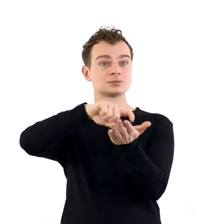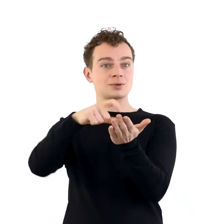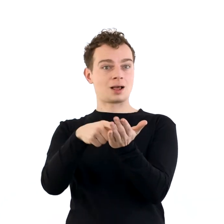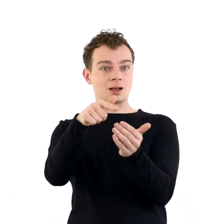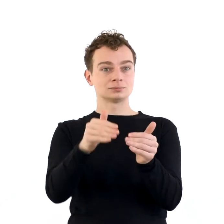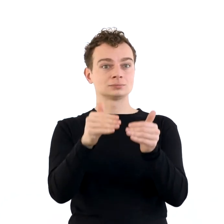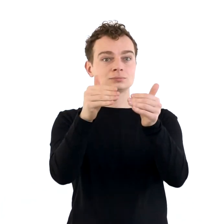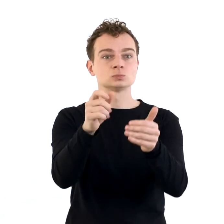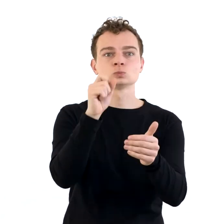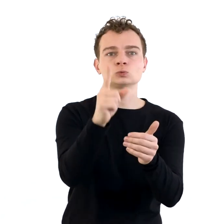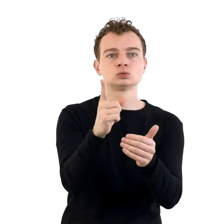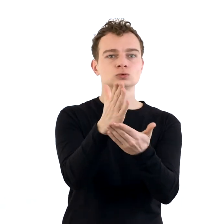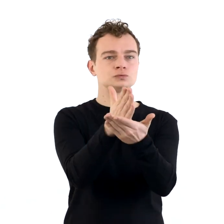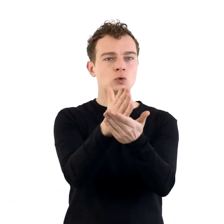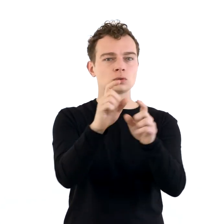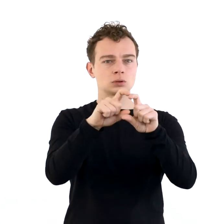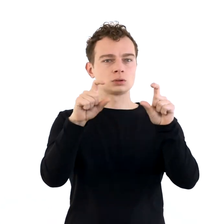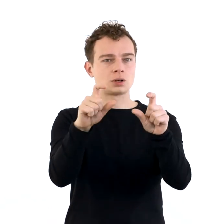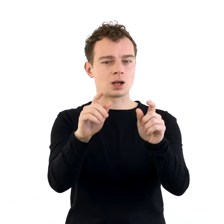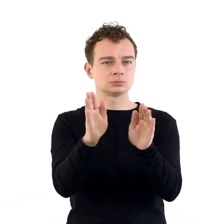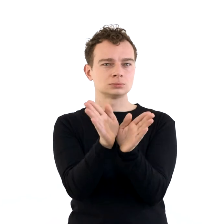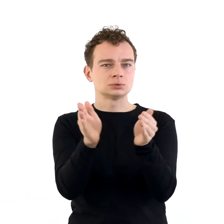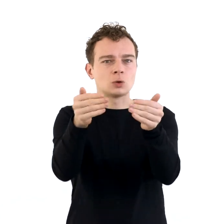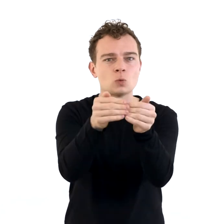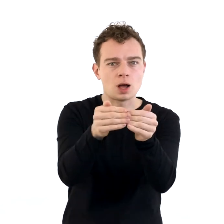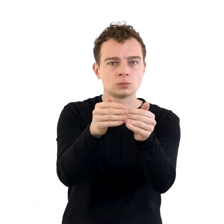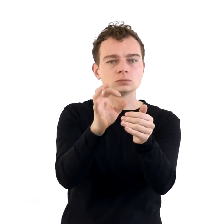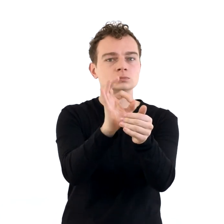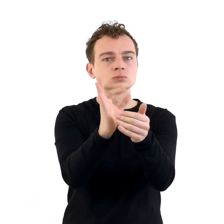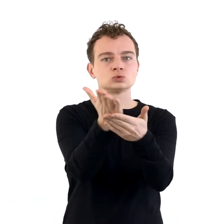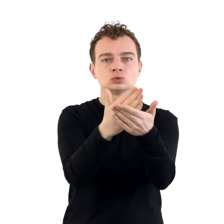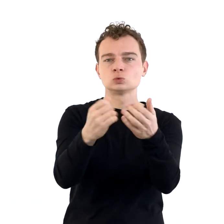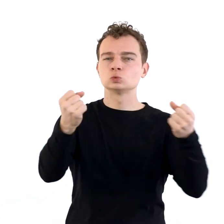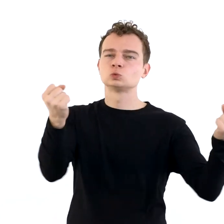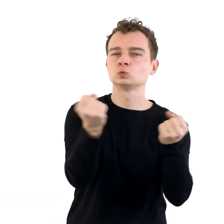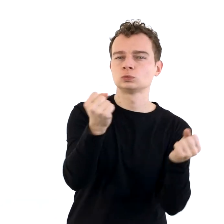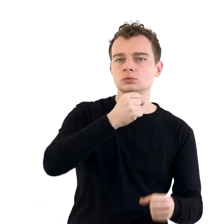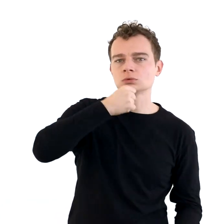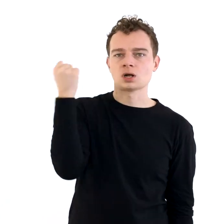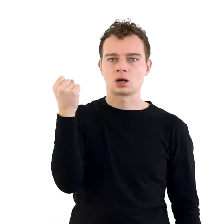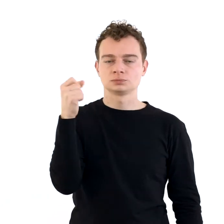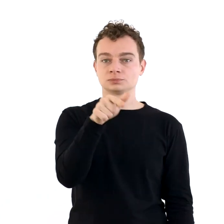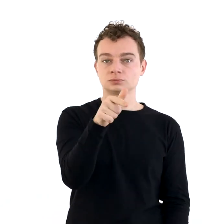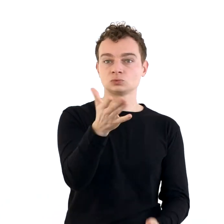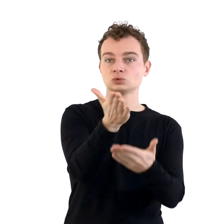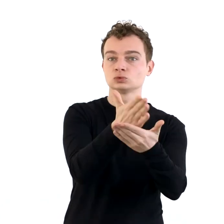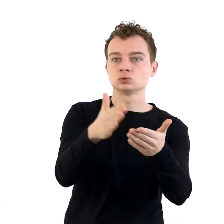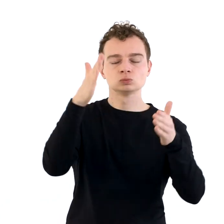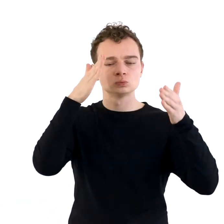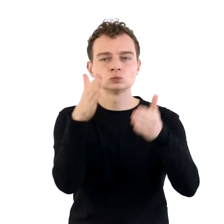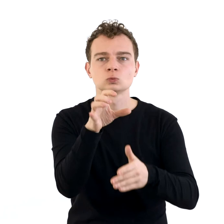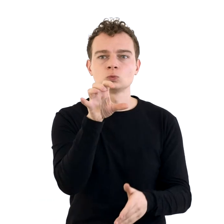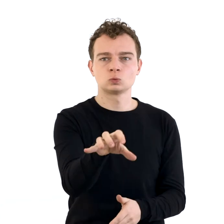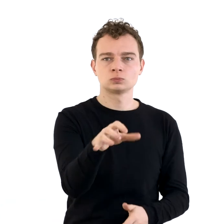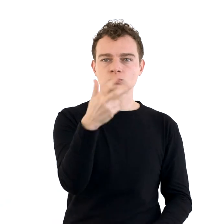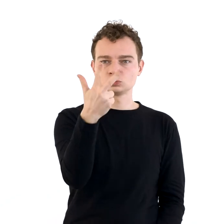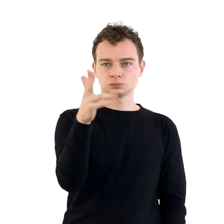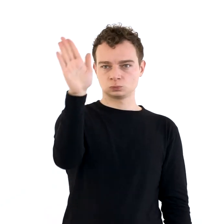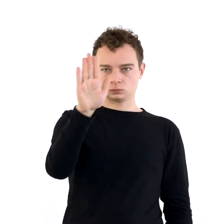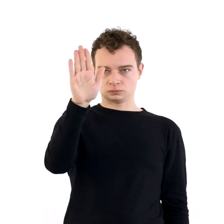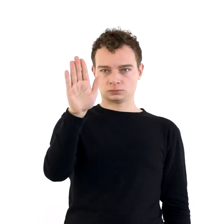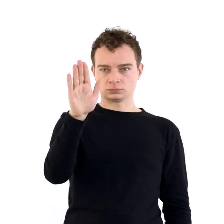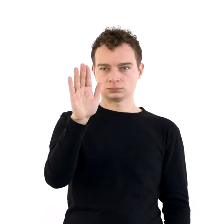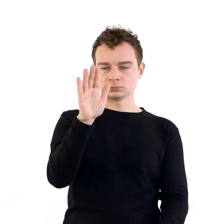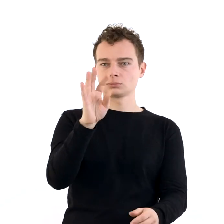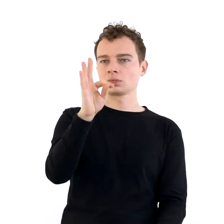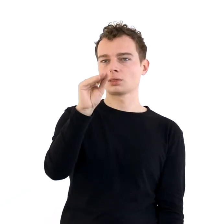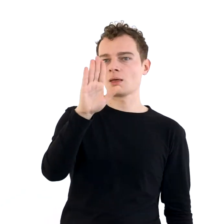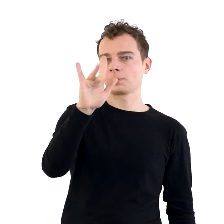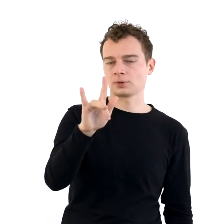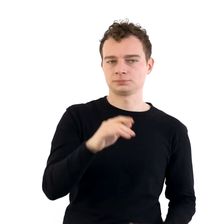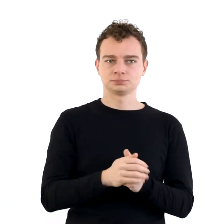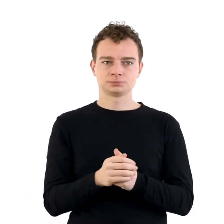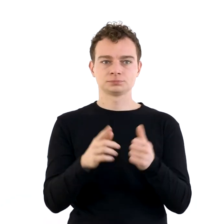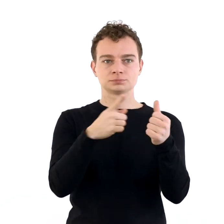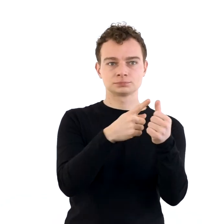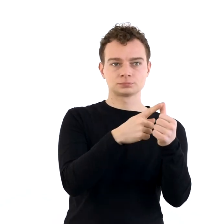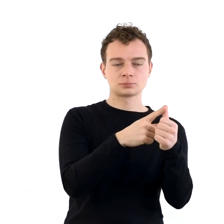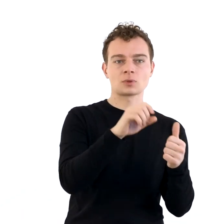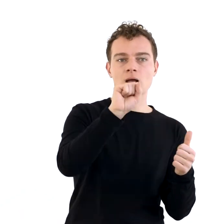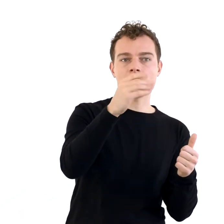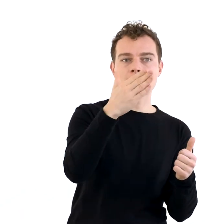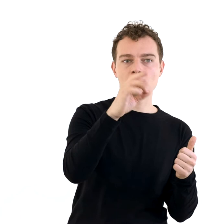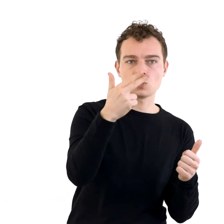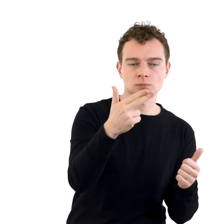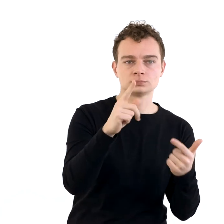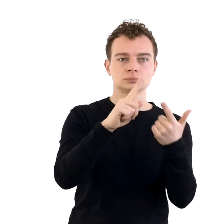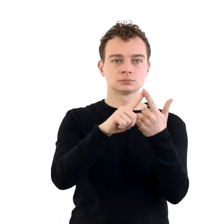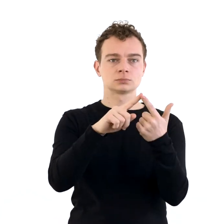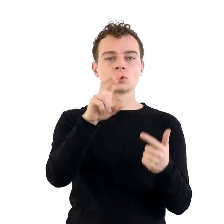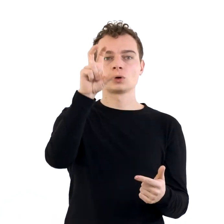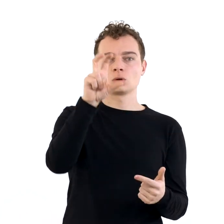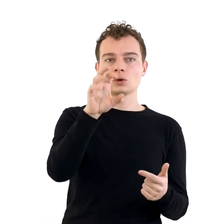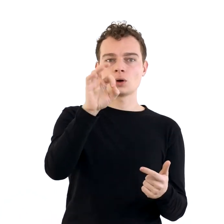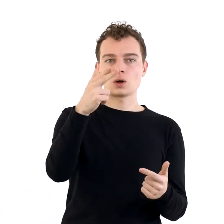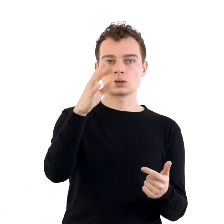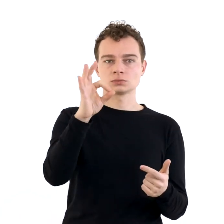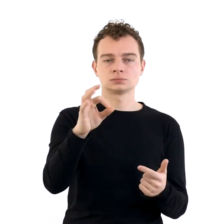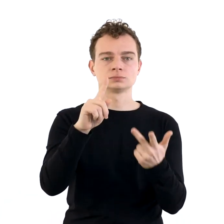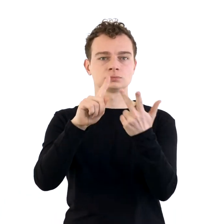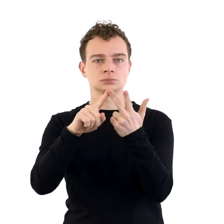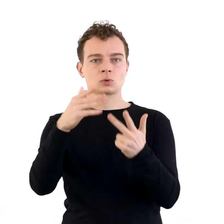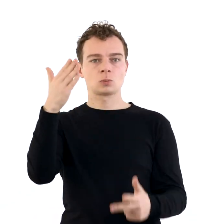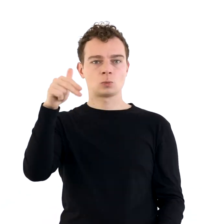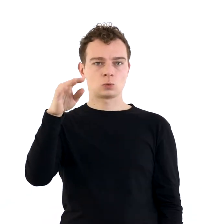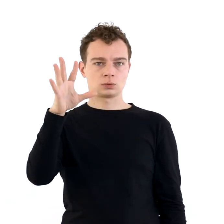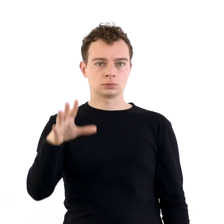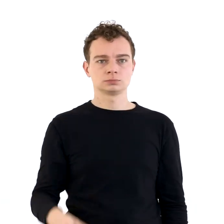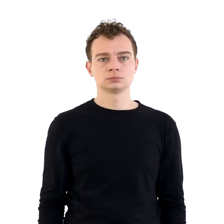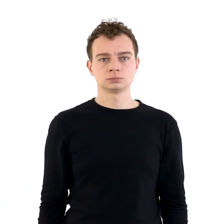za którą znajduje się najstarsza część świątyni - sanktuarium poświęcone triadzie bóstw tebańskich: Amonowi, Chonsu i Mut.